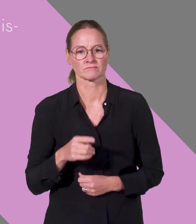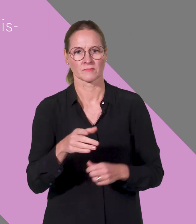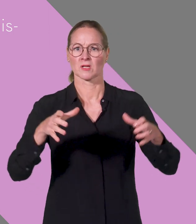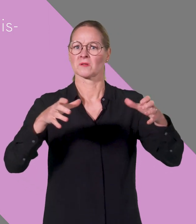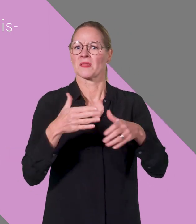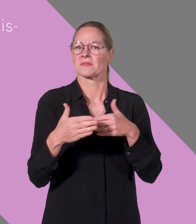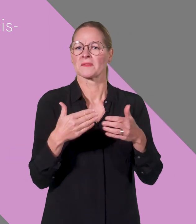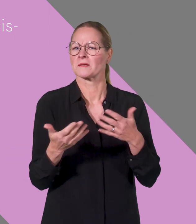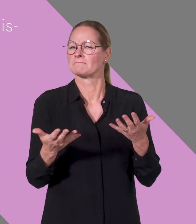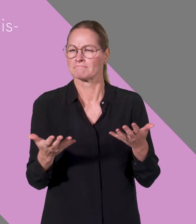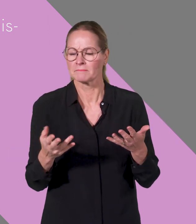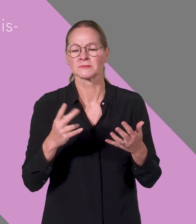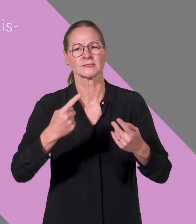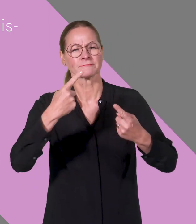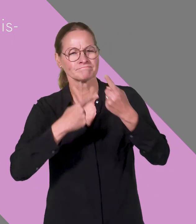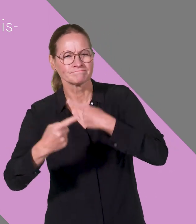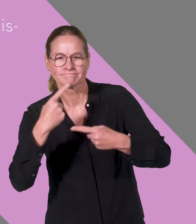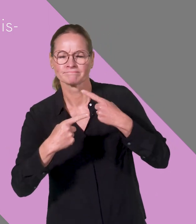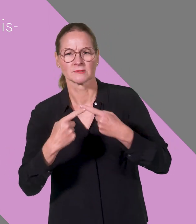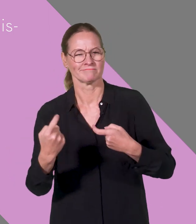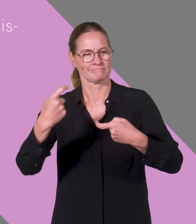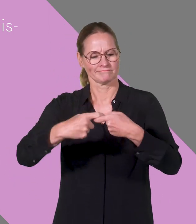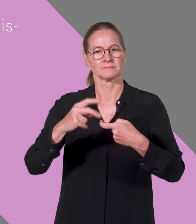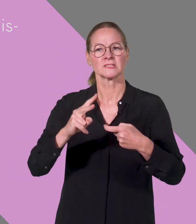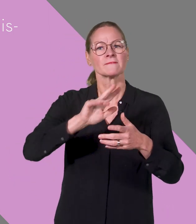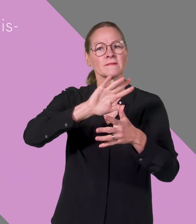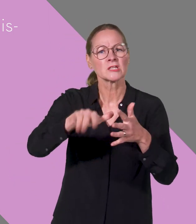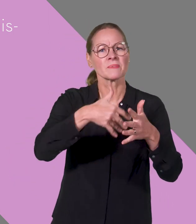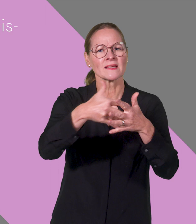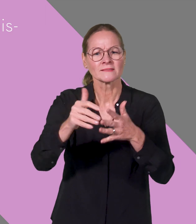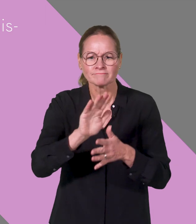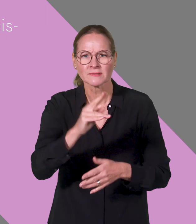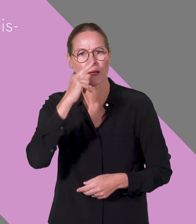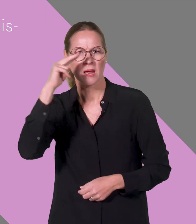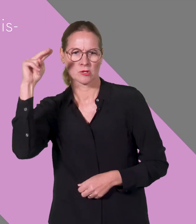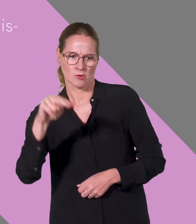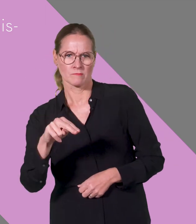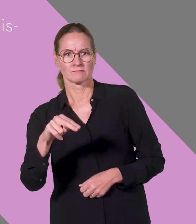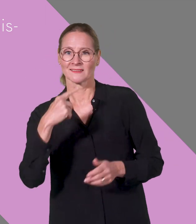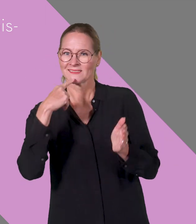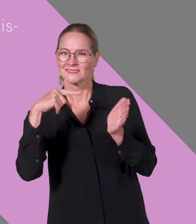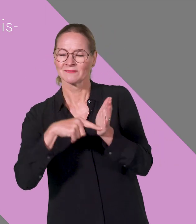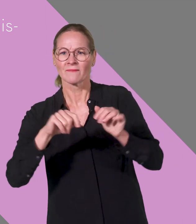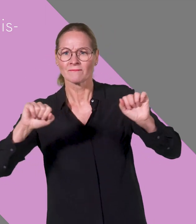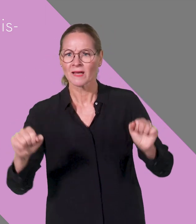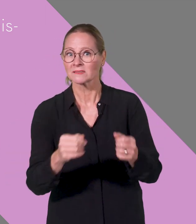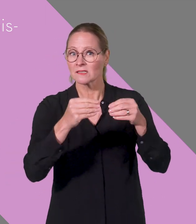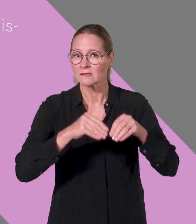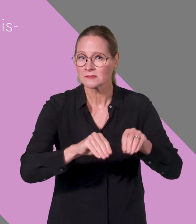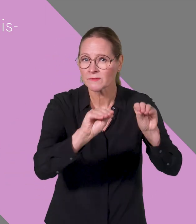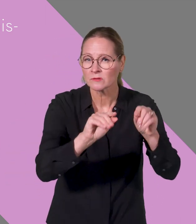Ryhmän tehtävänä on käsitellä muun muassa varhaiskasvatukseen, -